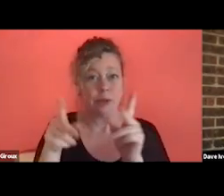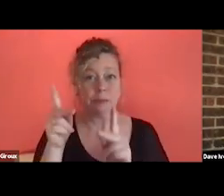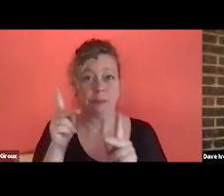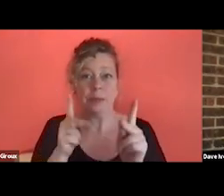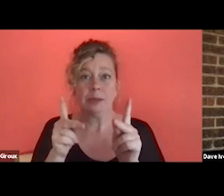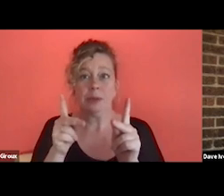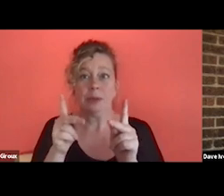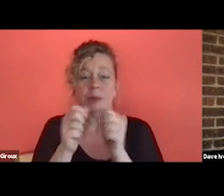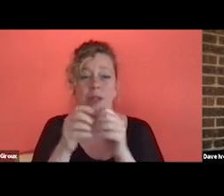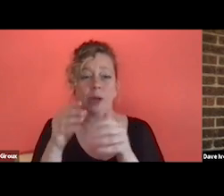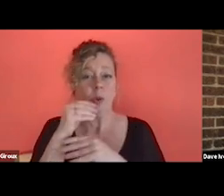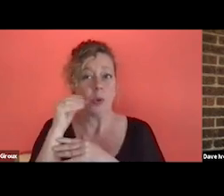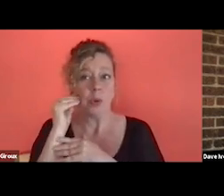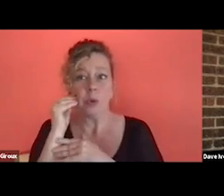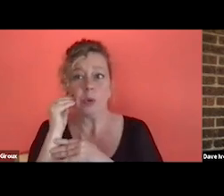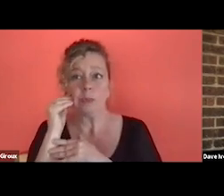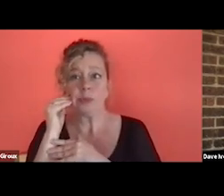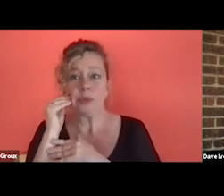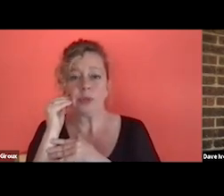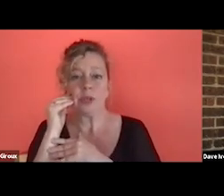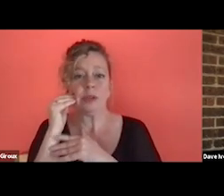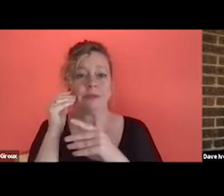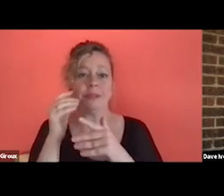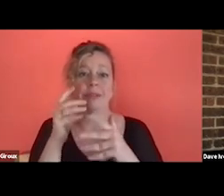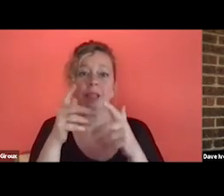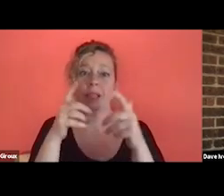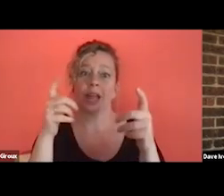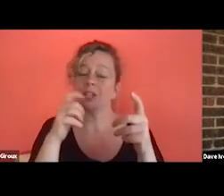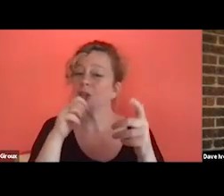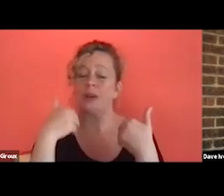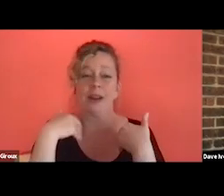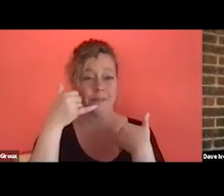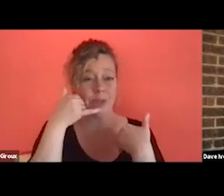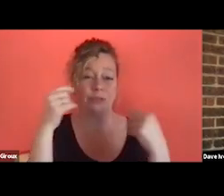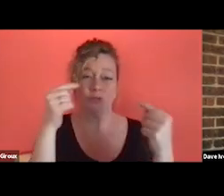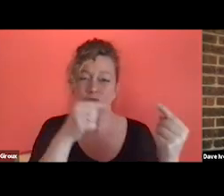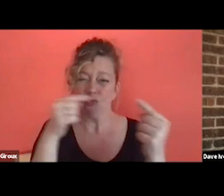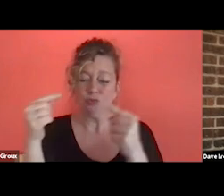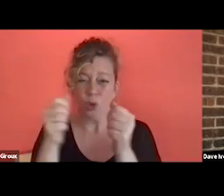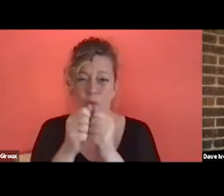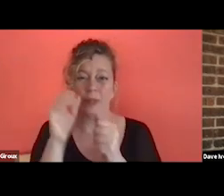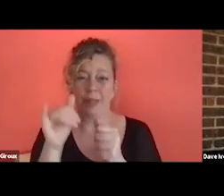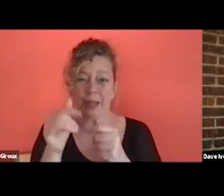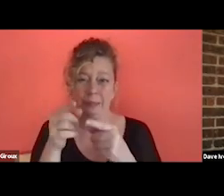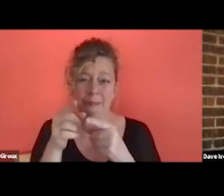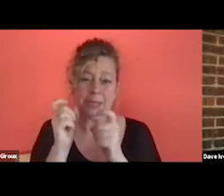que no tienen hogar y que en gran parte no tienen teléfonos. Así que tuvimos que lidiar con eso de inmediato, desde el principio.